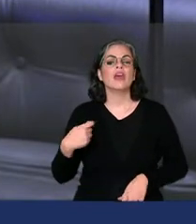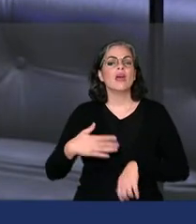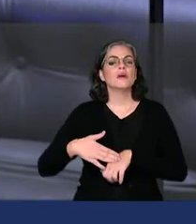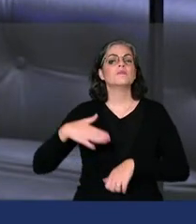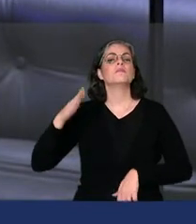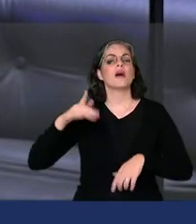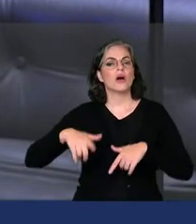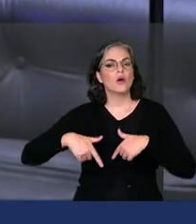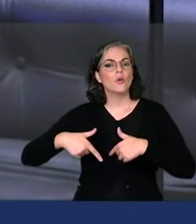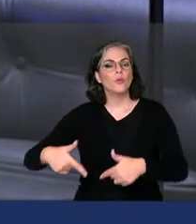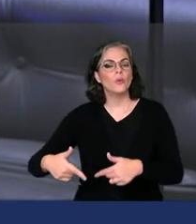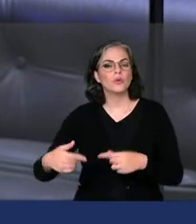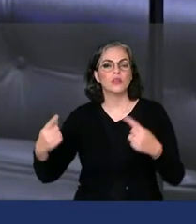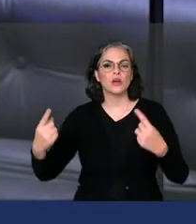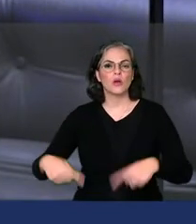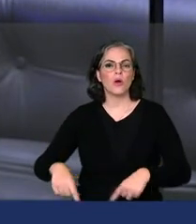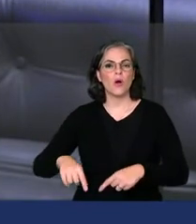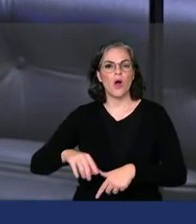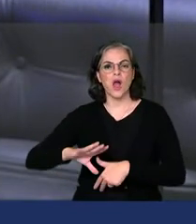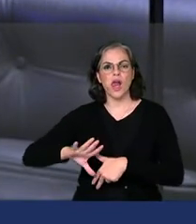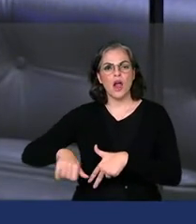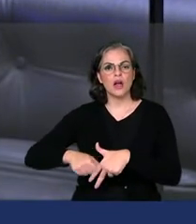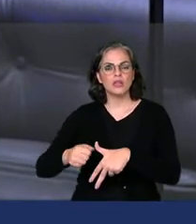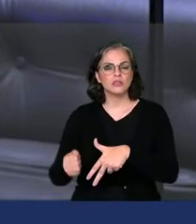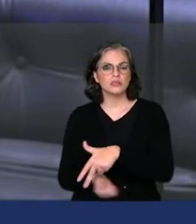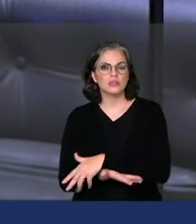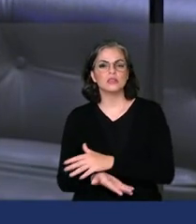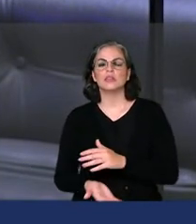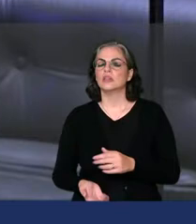COMBATENDO A LAVAGEM DE DINHEIRO, COMBATENDO A